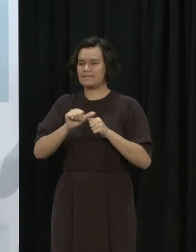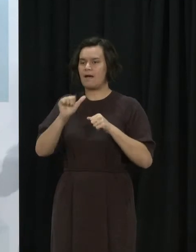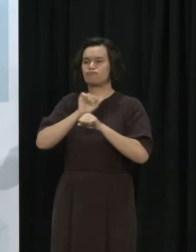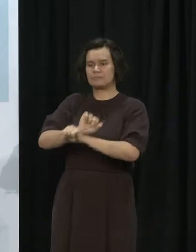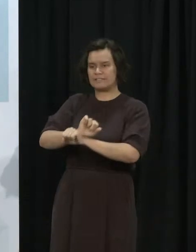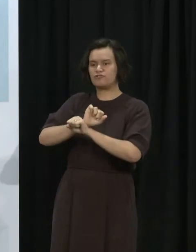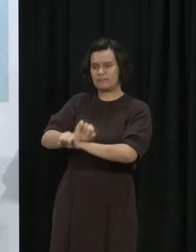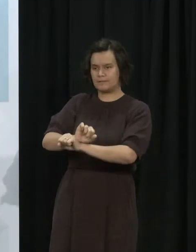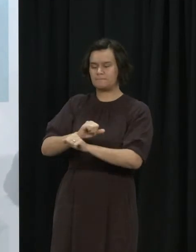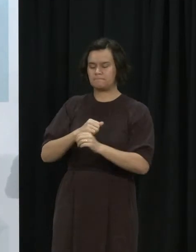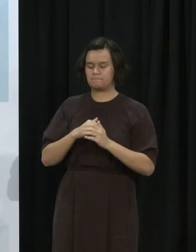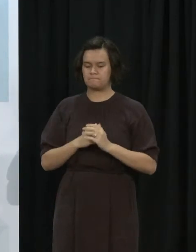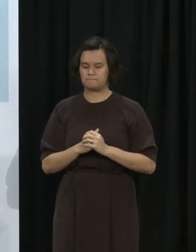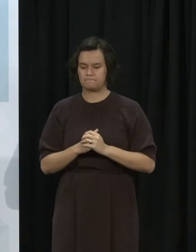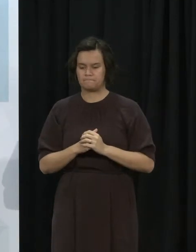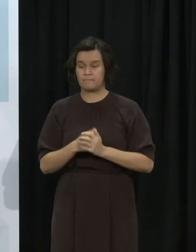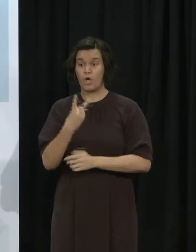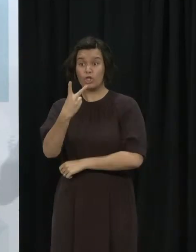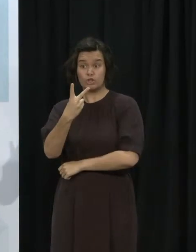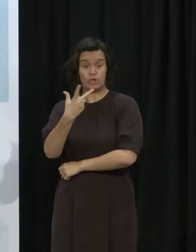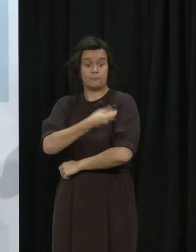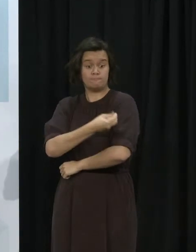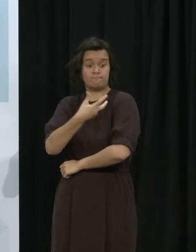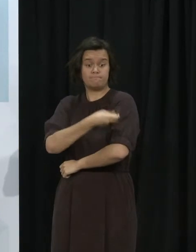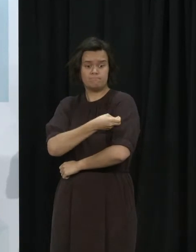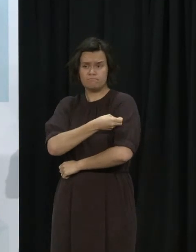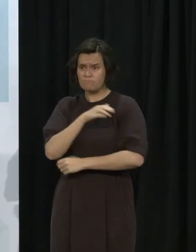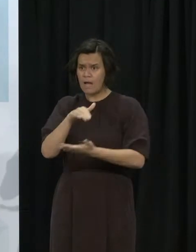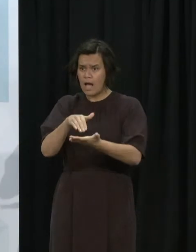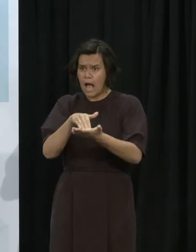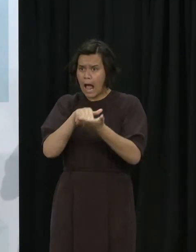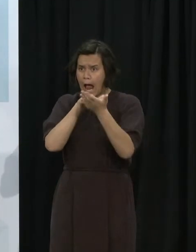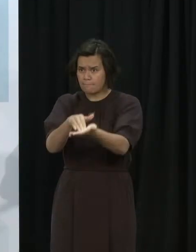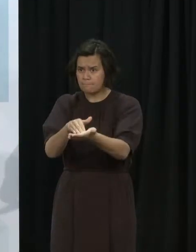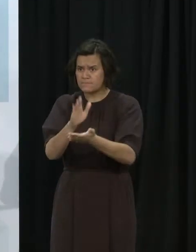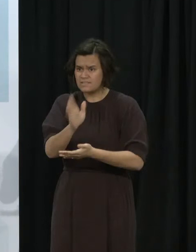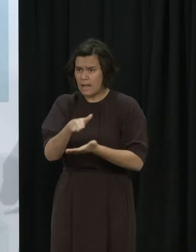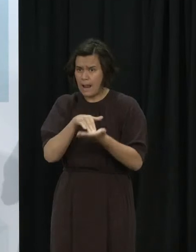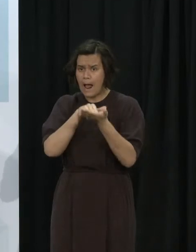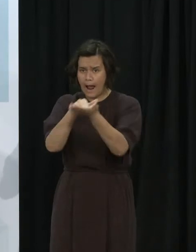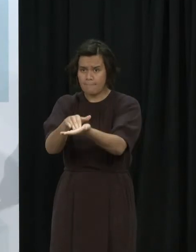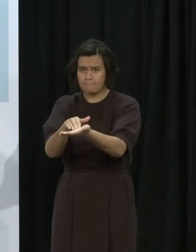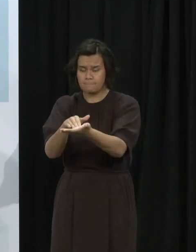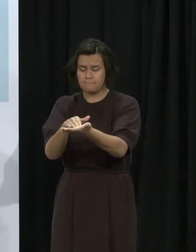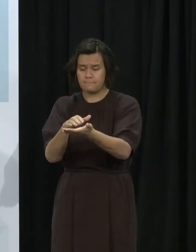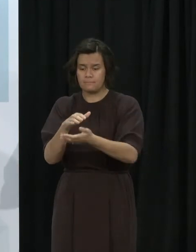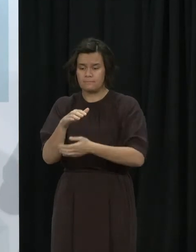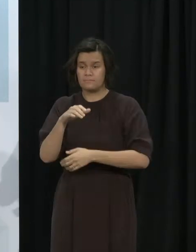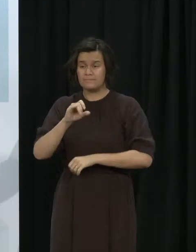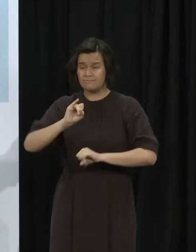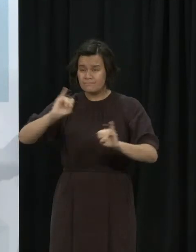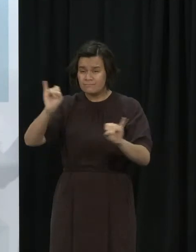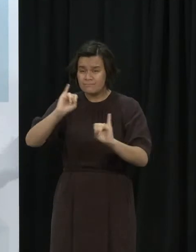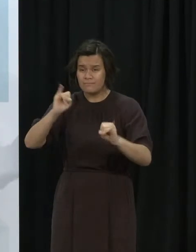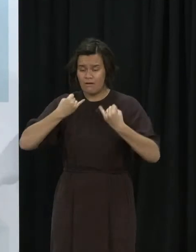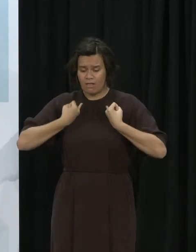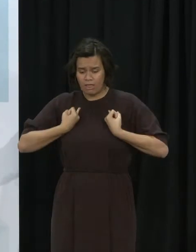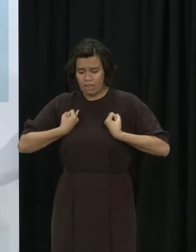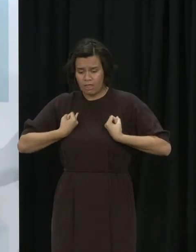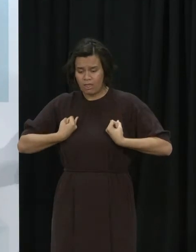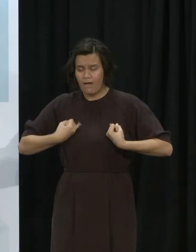totika tatou ka taea te tango.